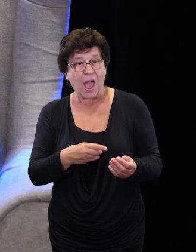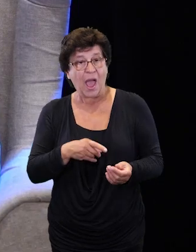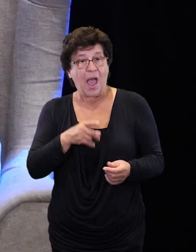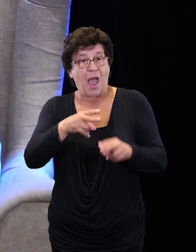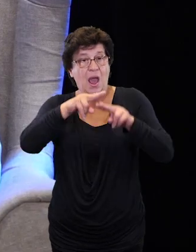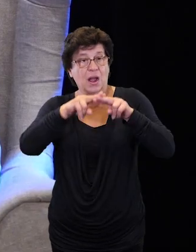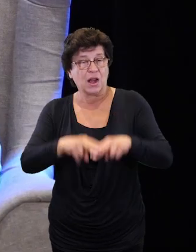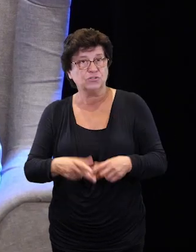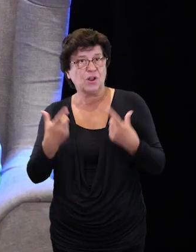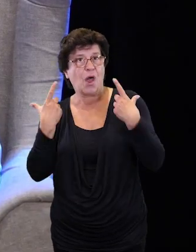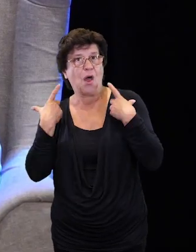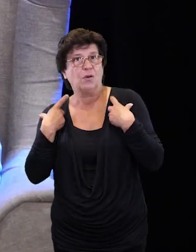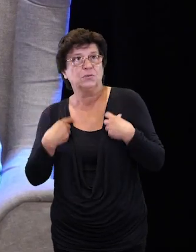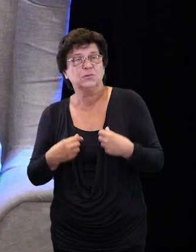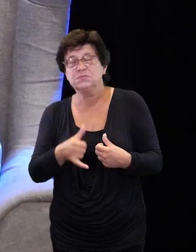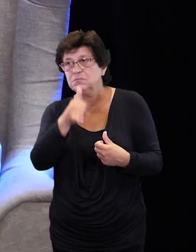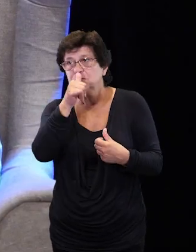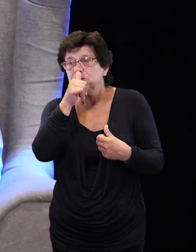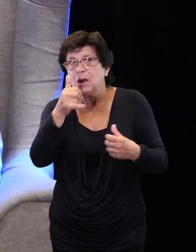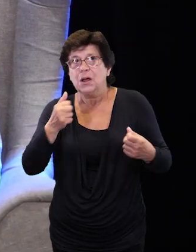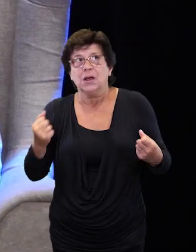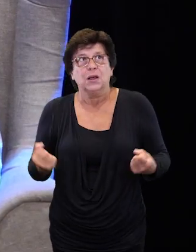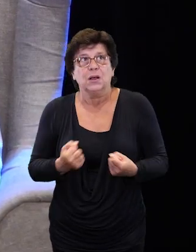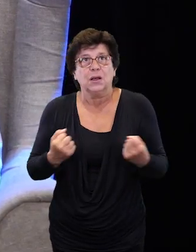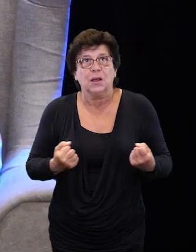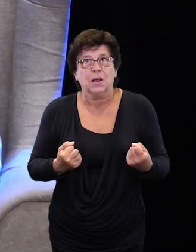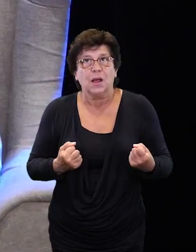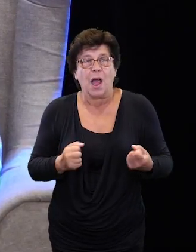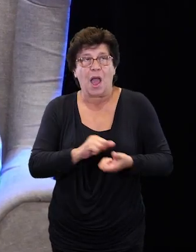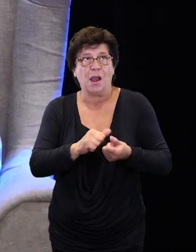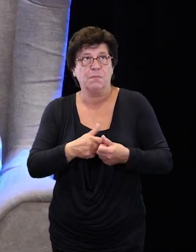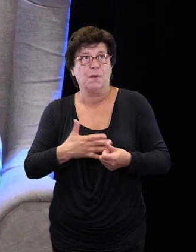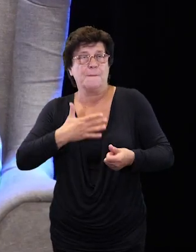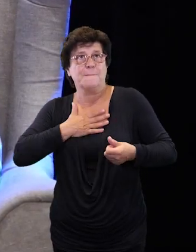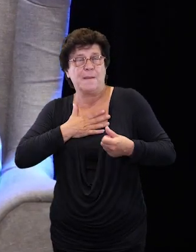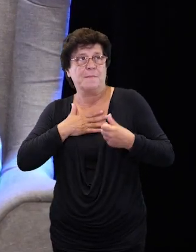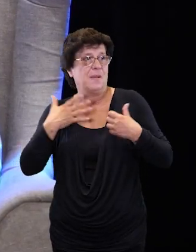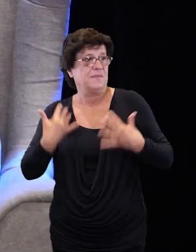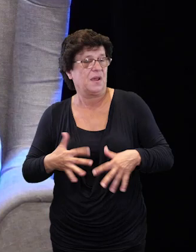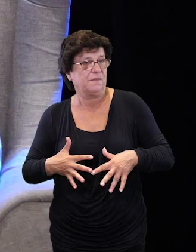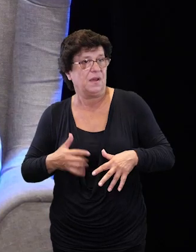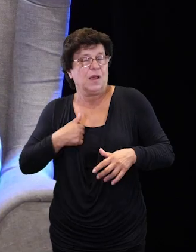Jeszcze inny spory procent rozmawia z bliskimi. No to to akurat jest fajne. Ale nikt nie uczy nas,